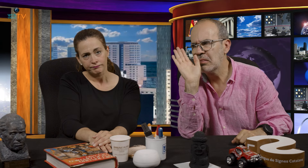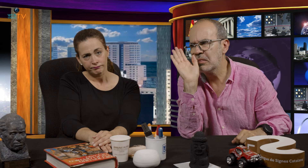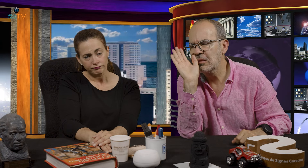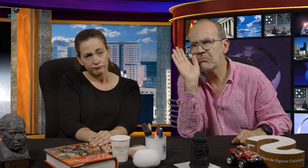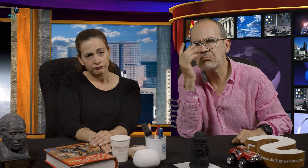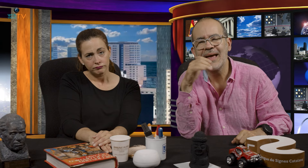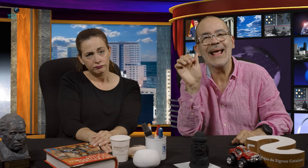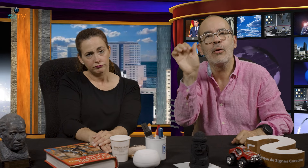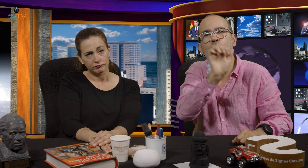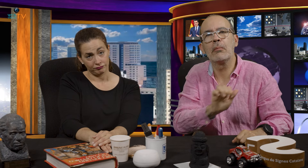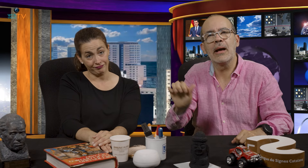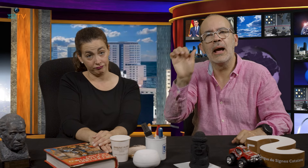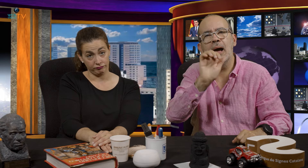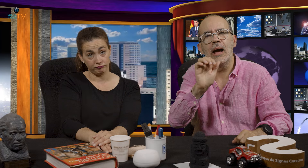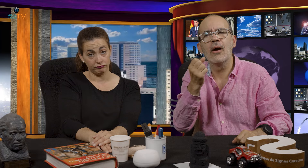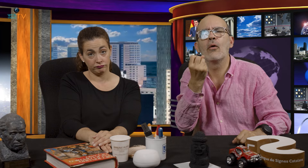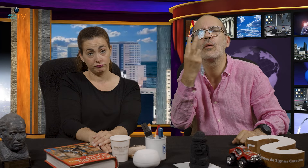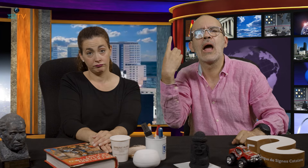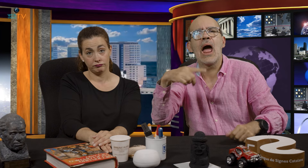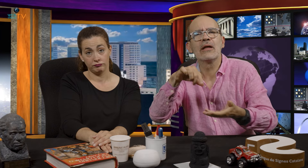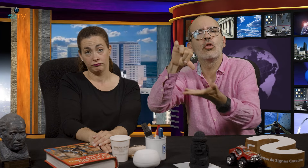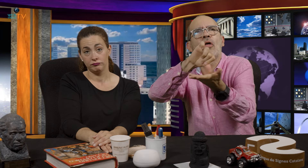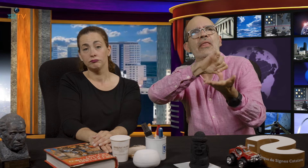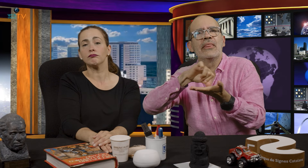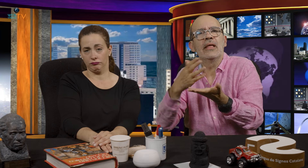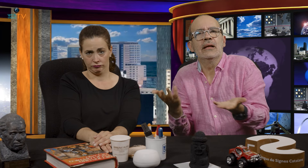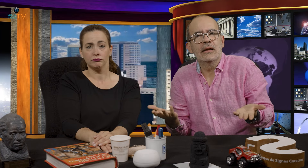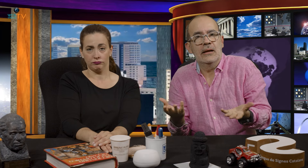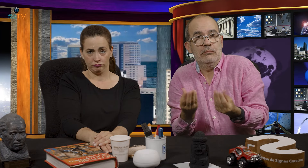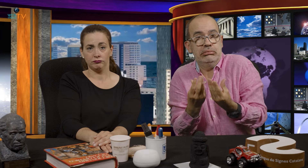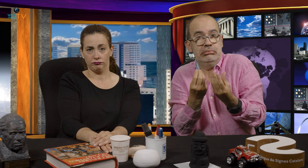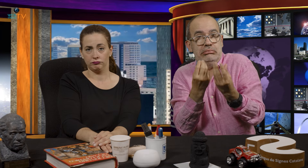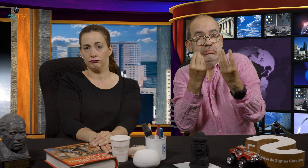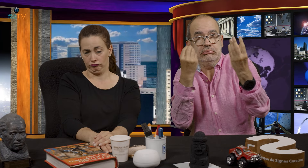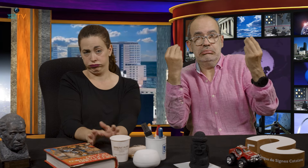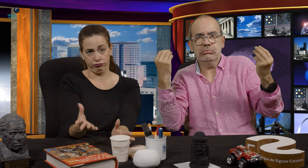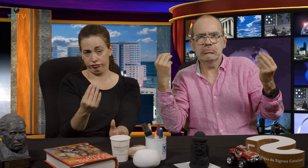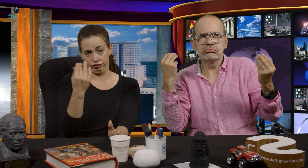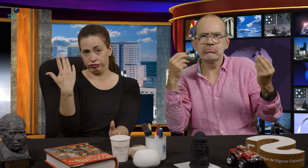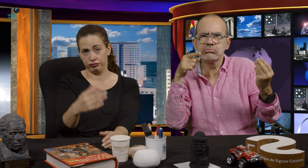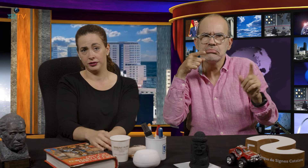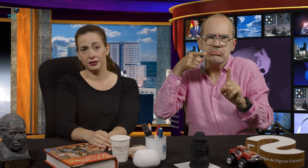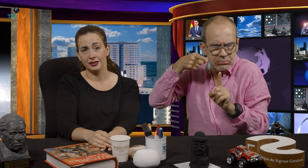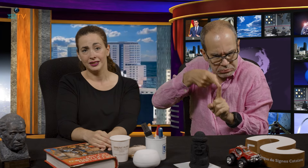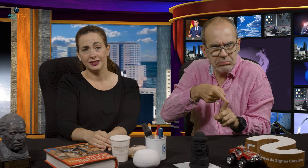Una curiosidad. En Europa hay muchísimas ciudades